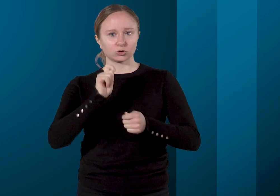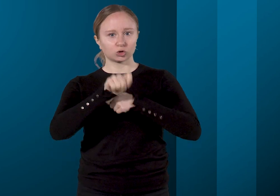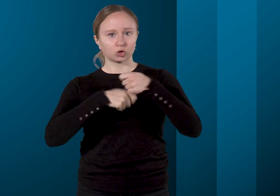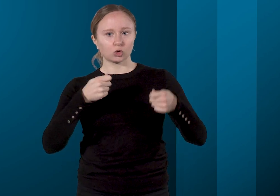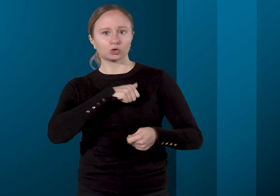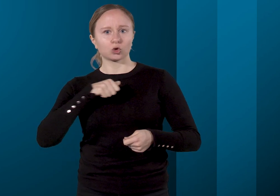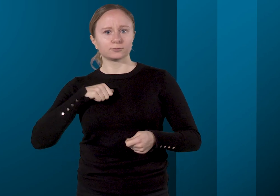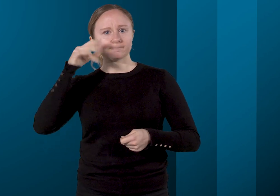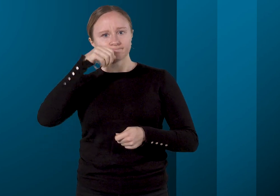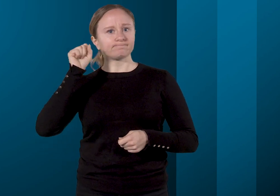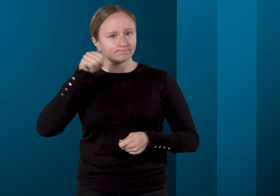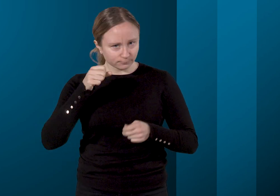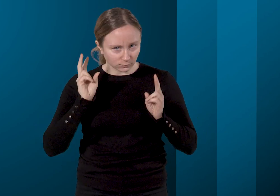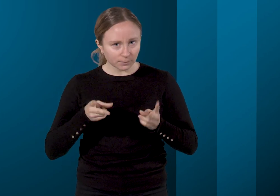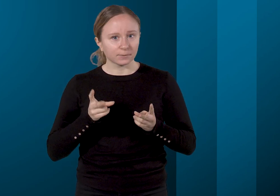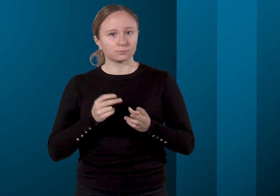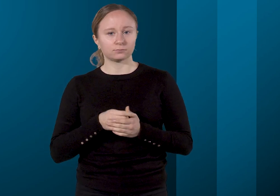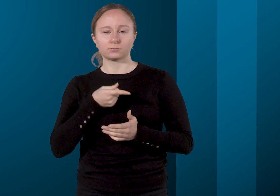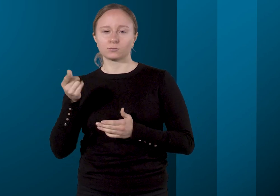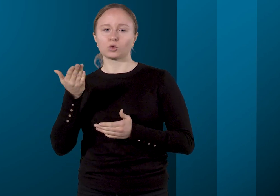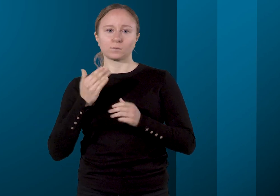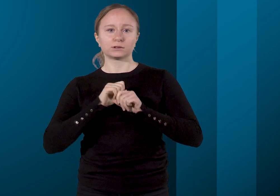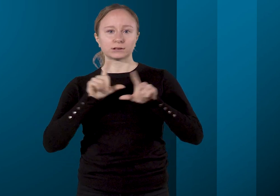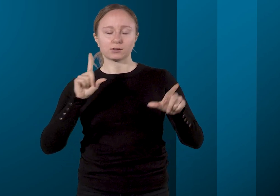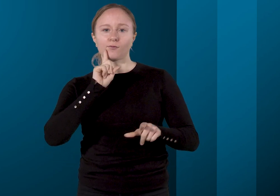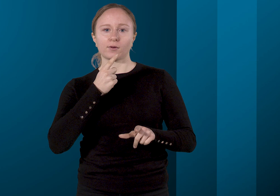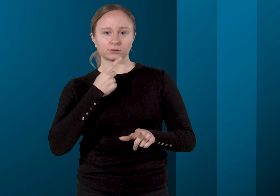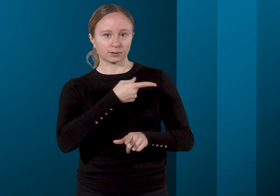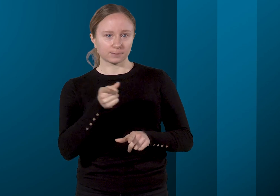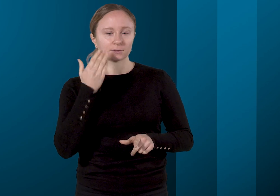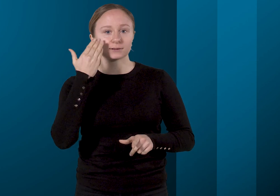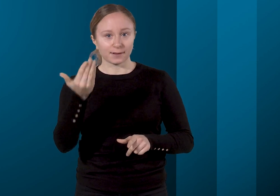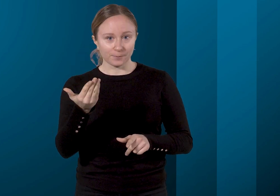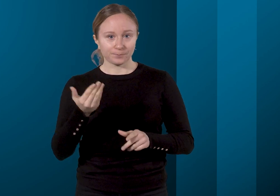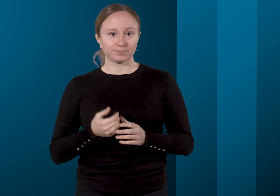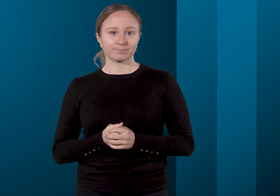Förbundets styrelsen instyämmer och kommer att skicka sitt svar - till instanserna senare.